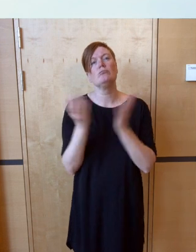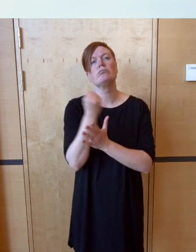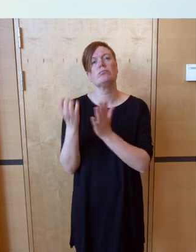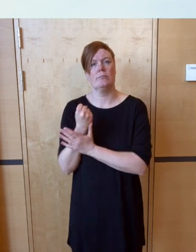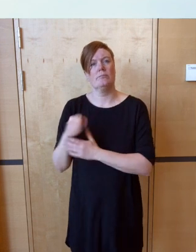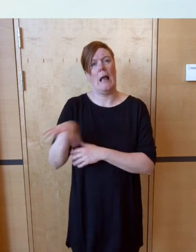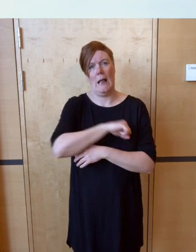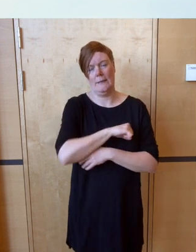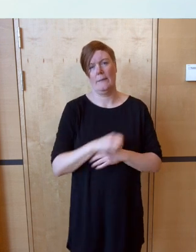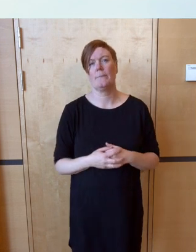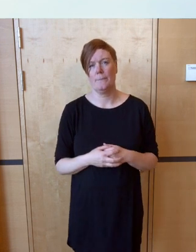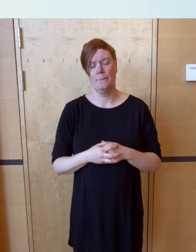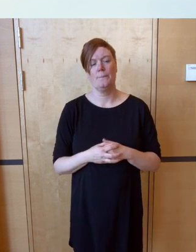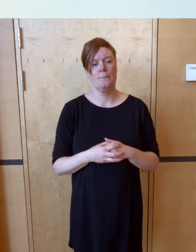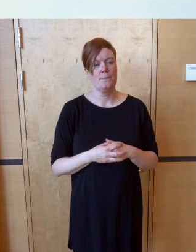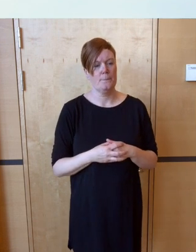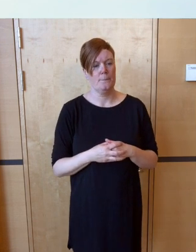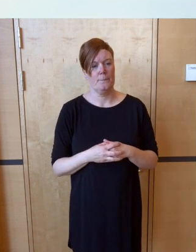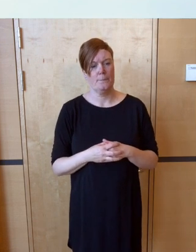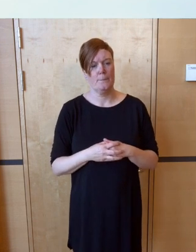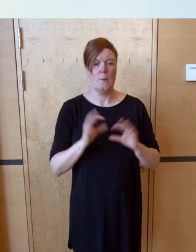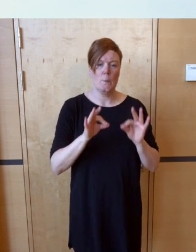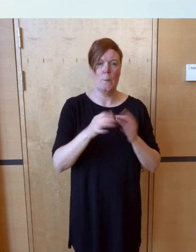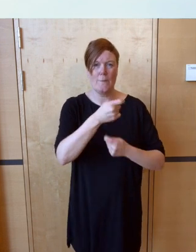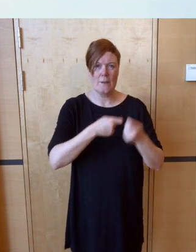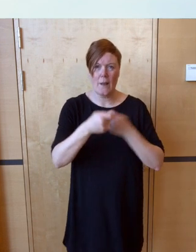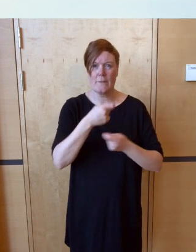Soliditet lånetak Och finansiering av verksamhet